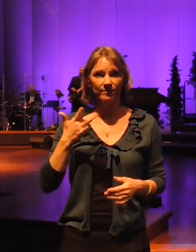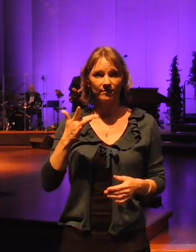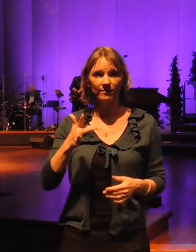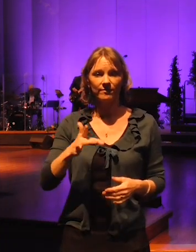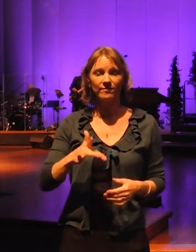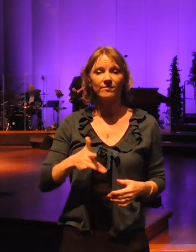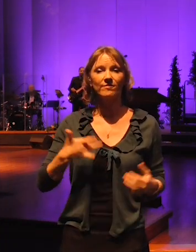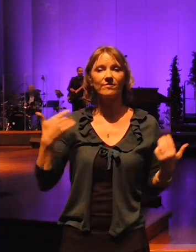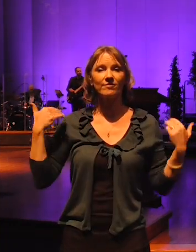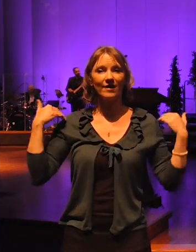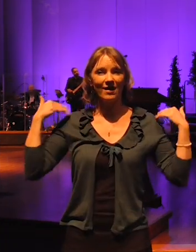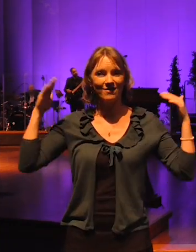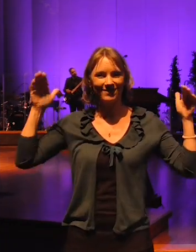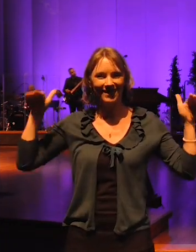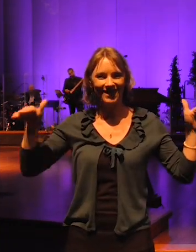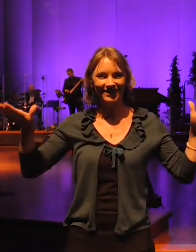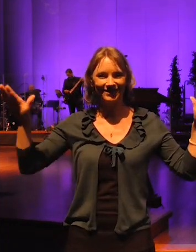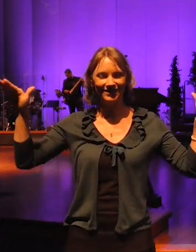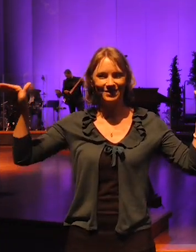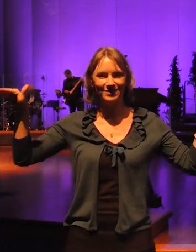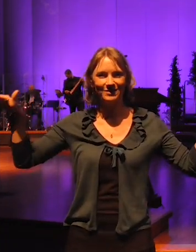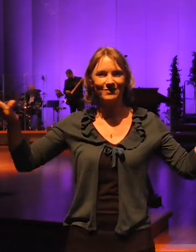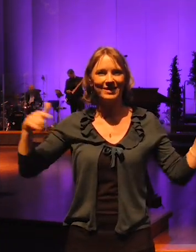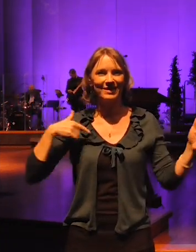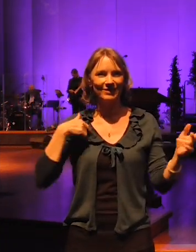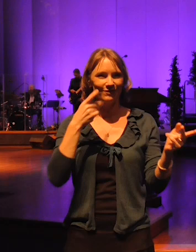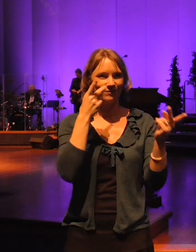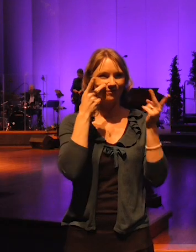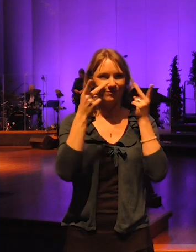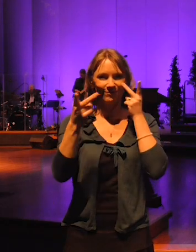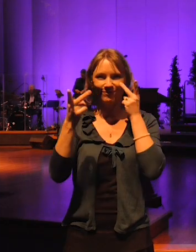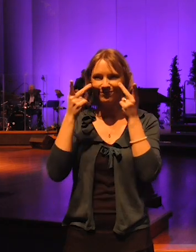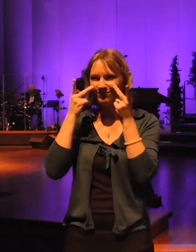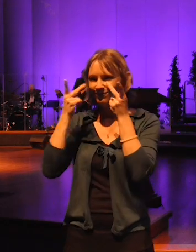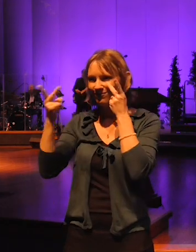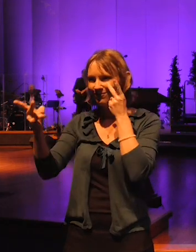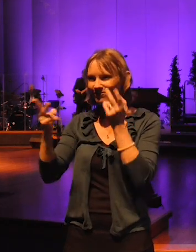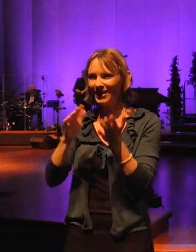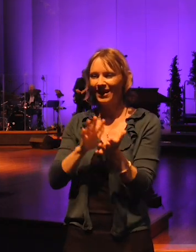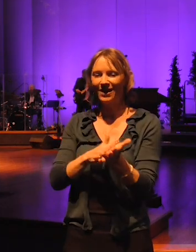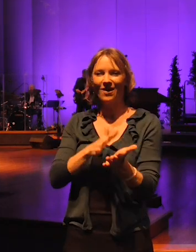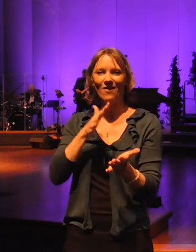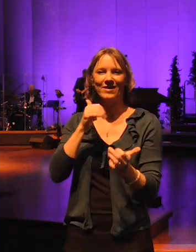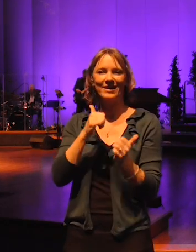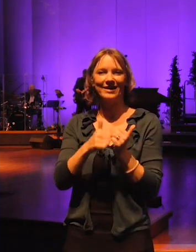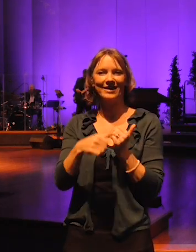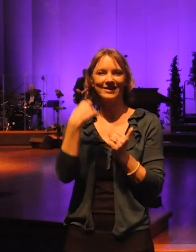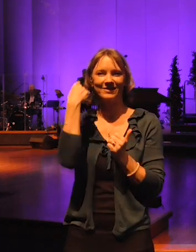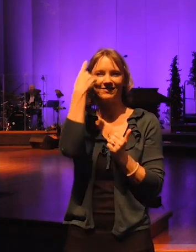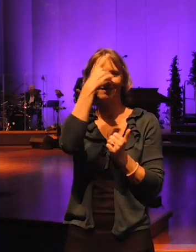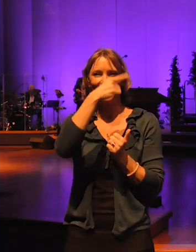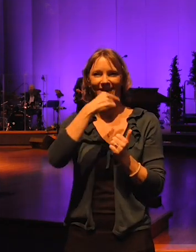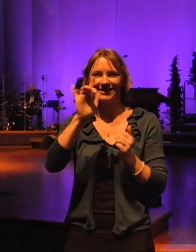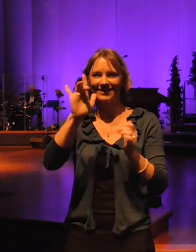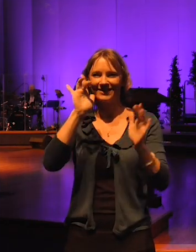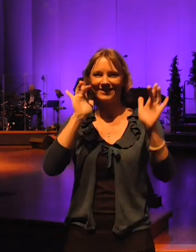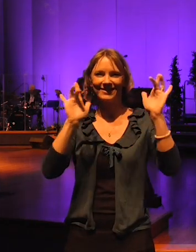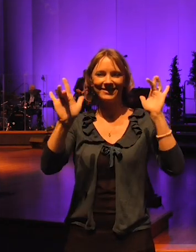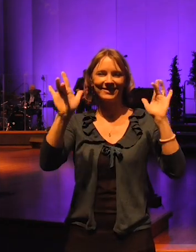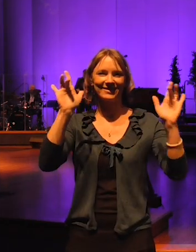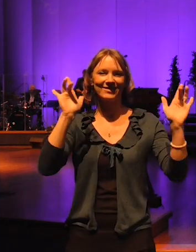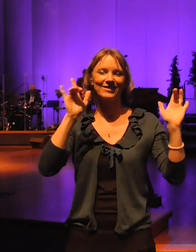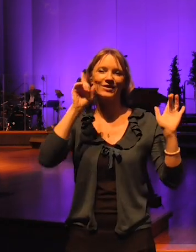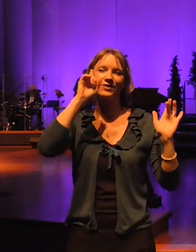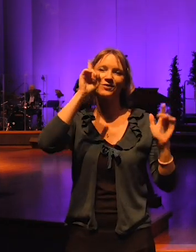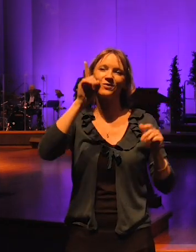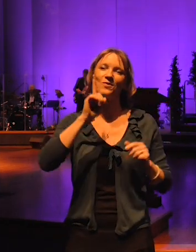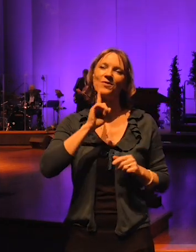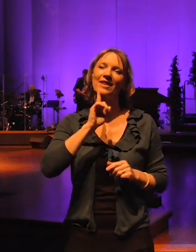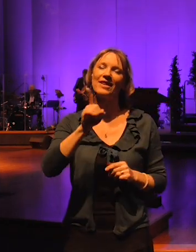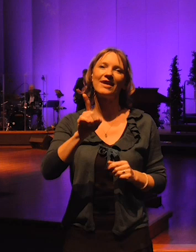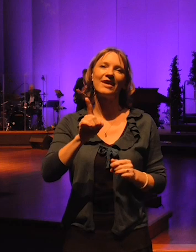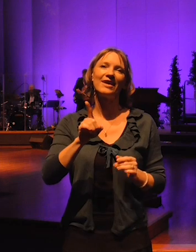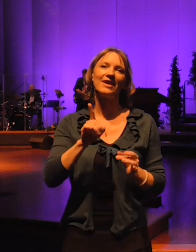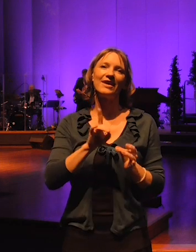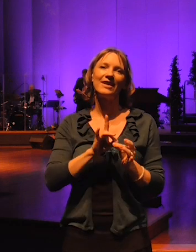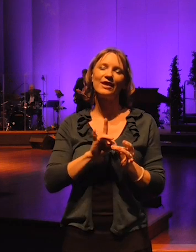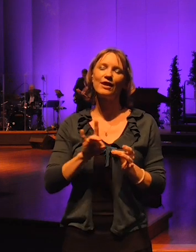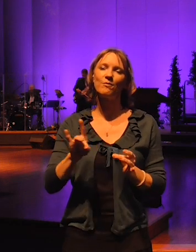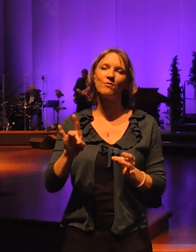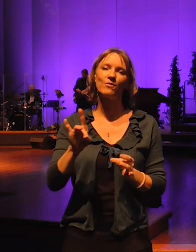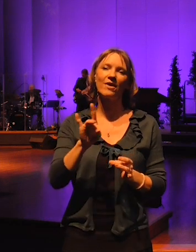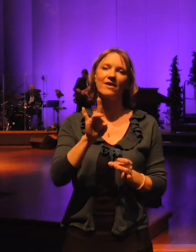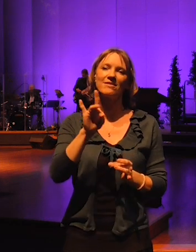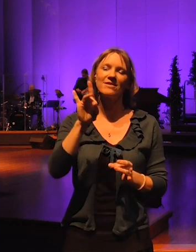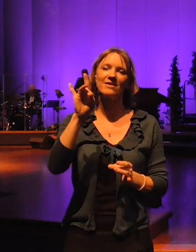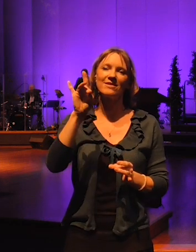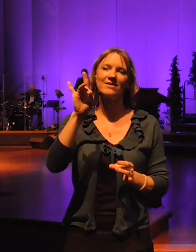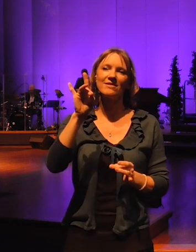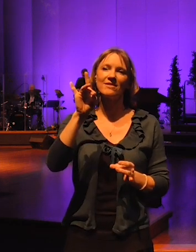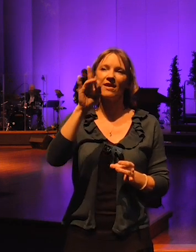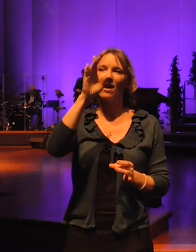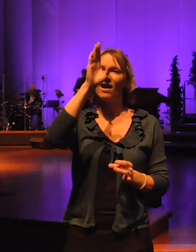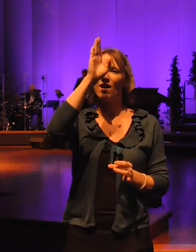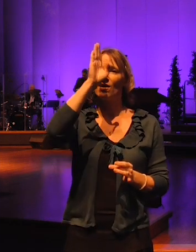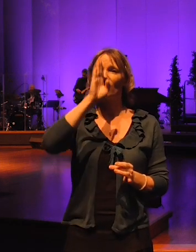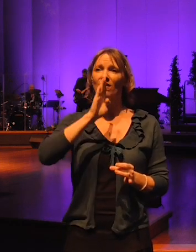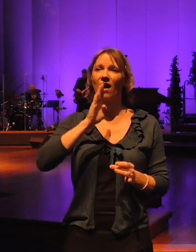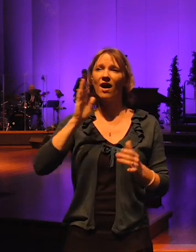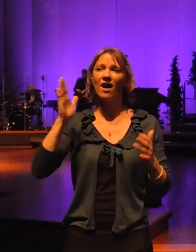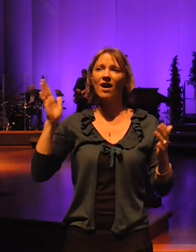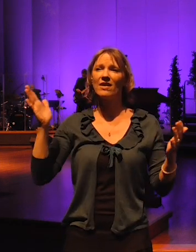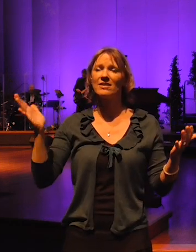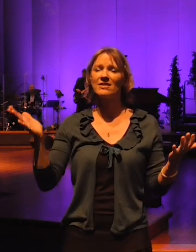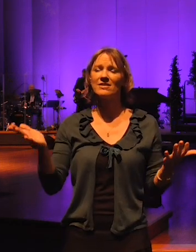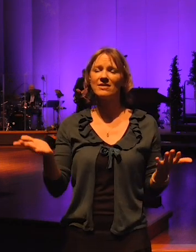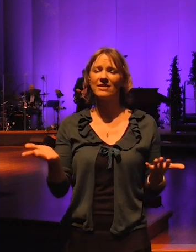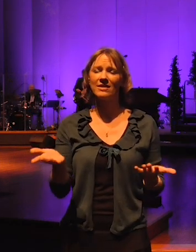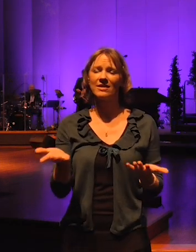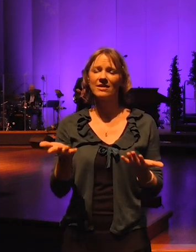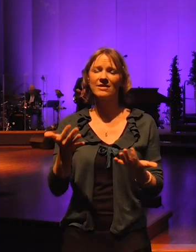roce de las alas de los ángeles Veo gloria en cada rostro seguramente la presencia de Dios está en este lugar